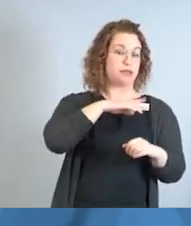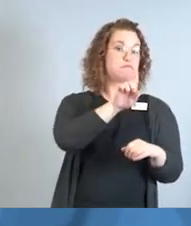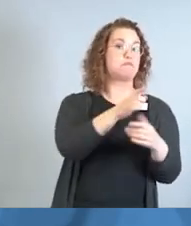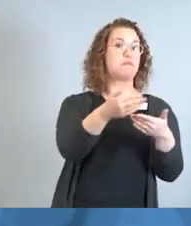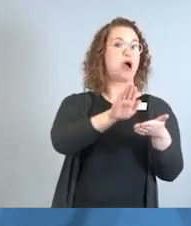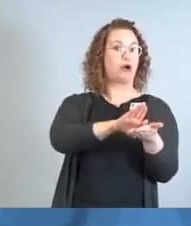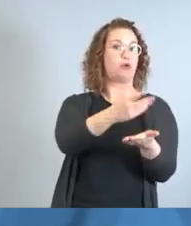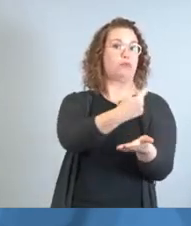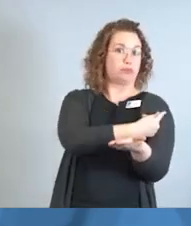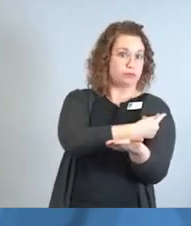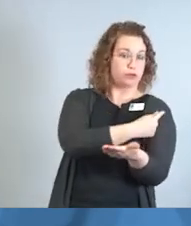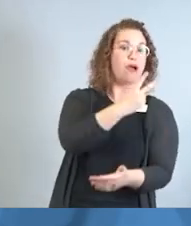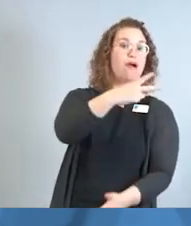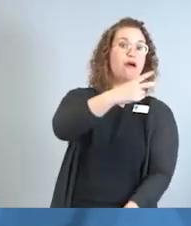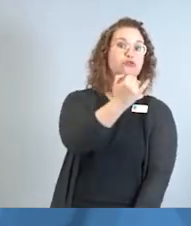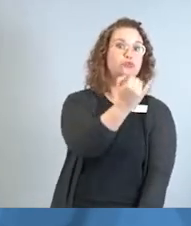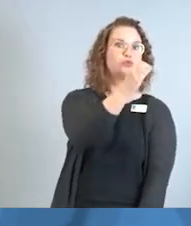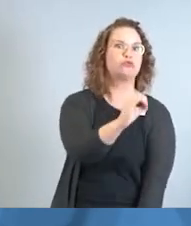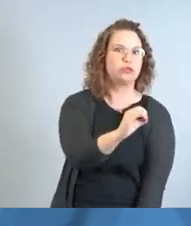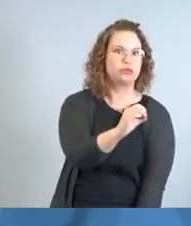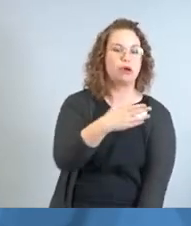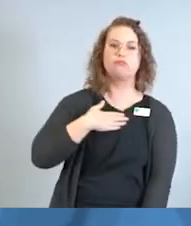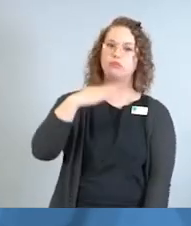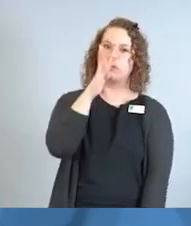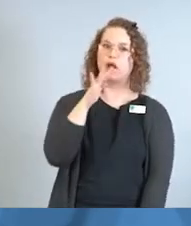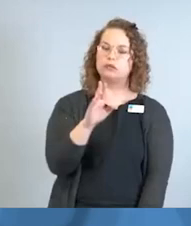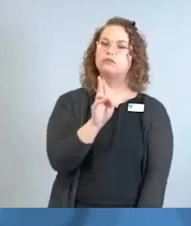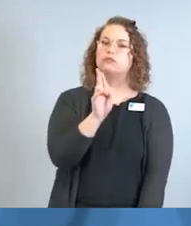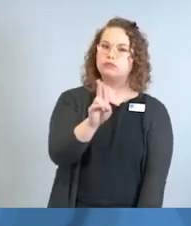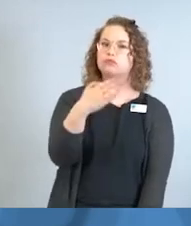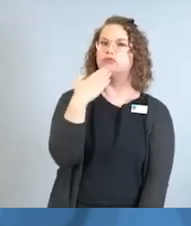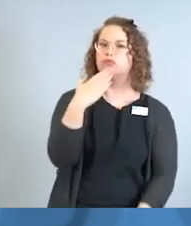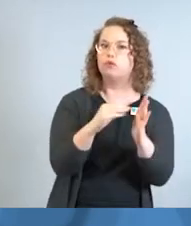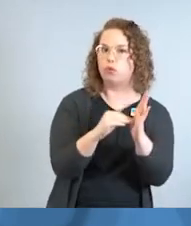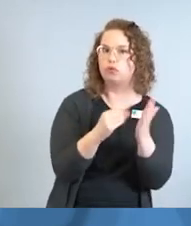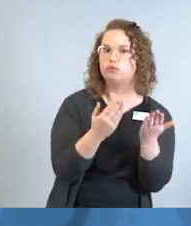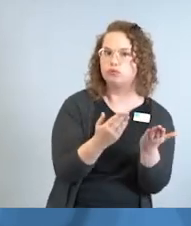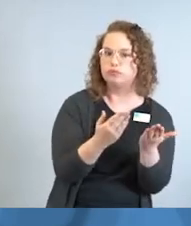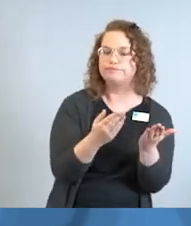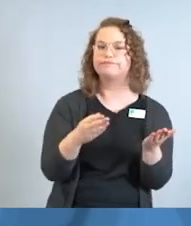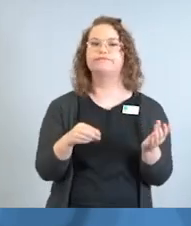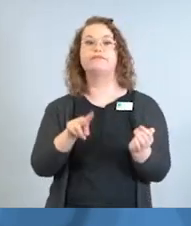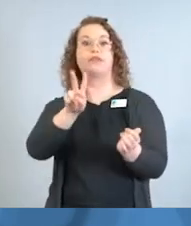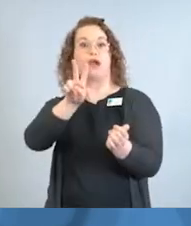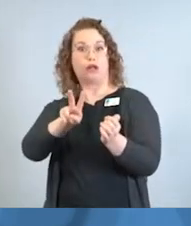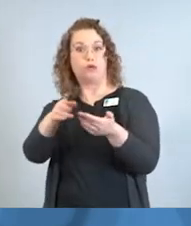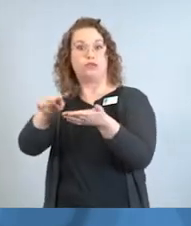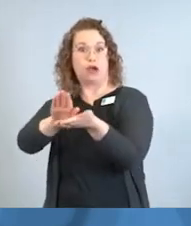Mielestäni tämä on todella hyvin tässä vaiheessa. Kaksi annosta on saanut 2,4 %.